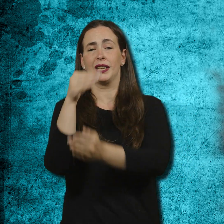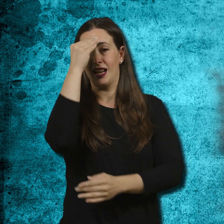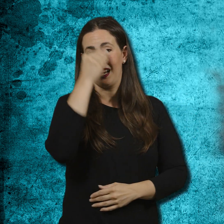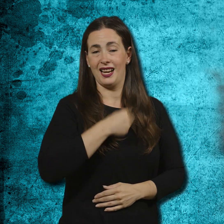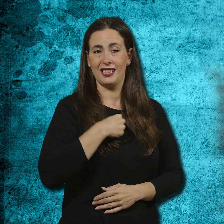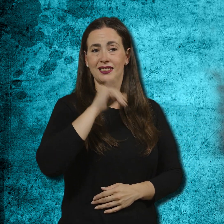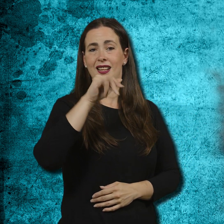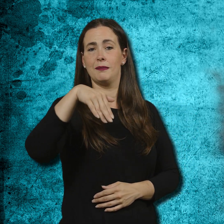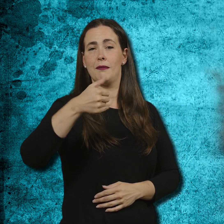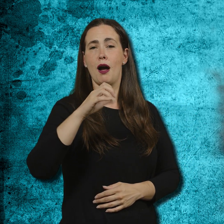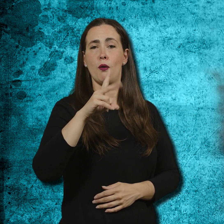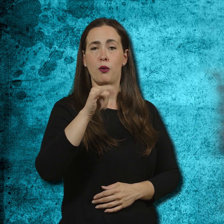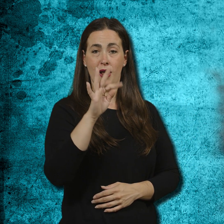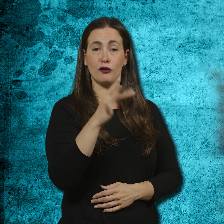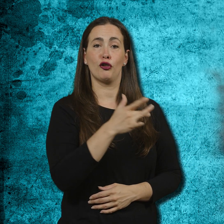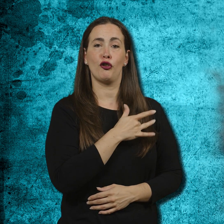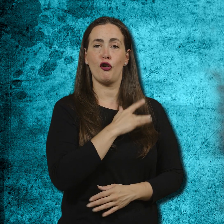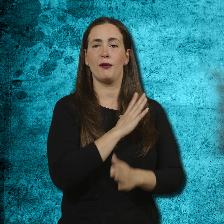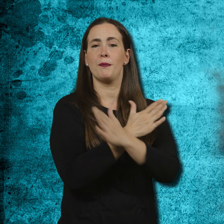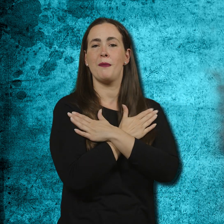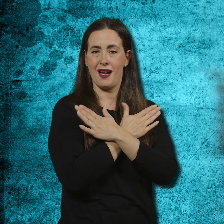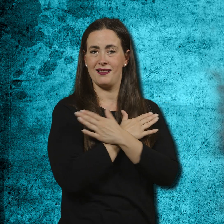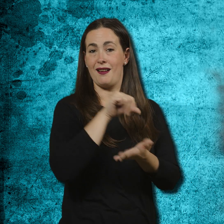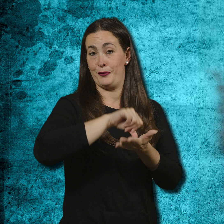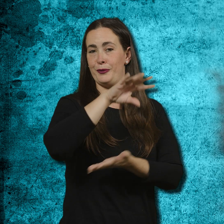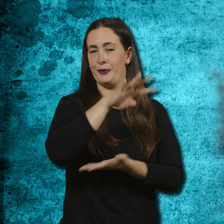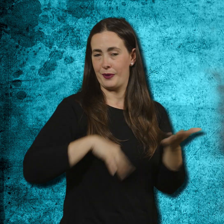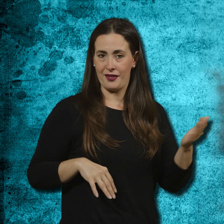a l'església del Inmaculat Cor de Maria de Barcelona